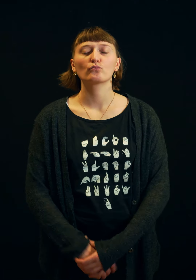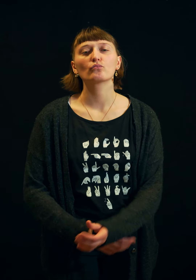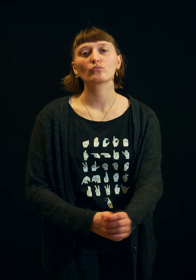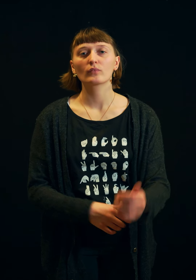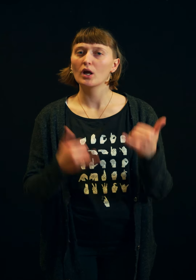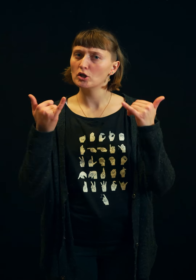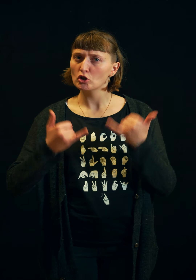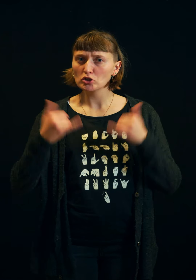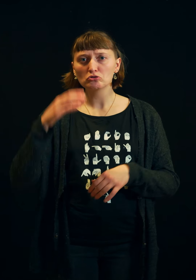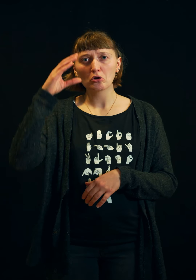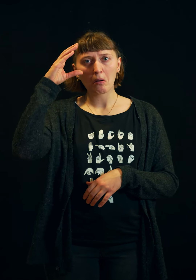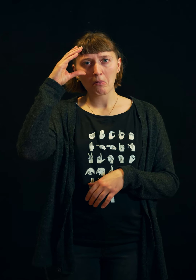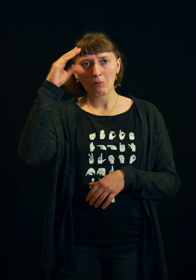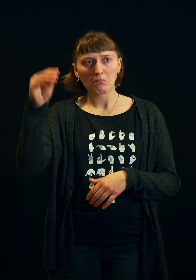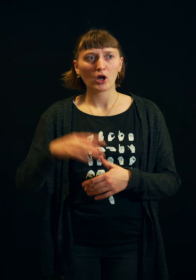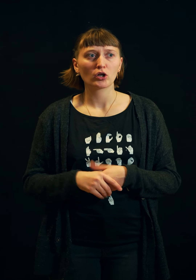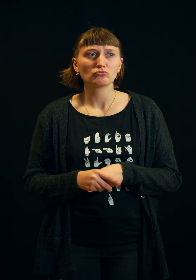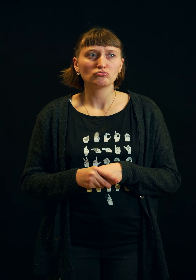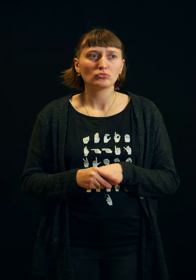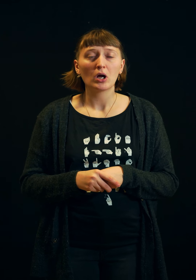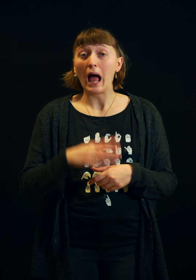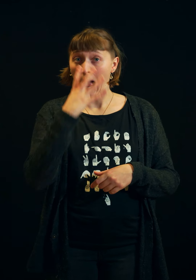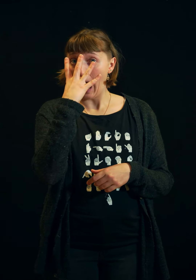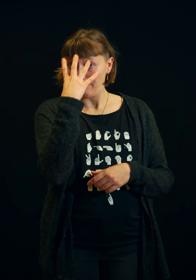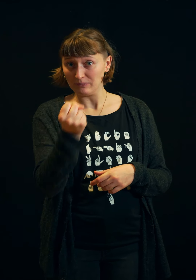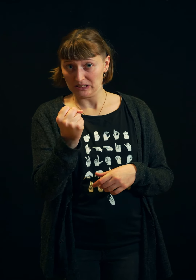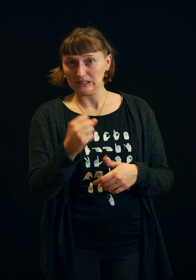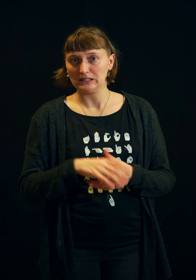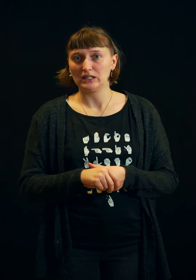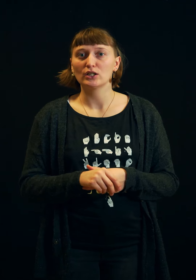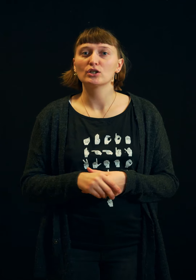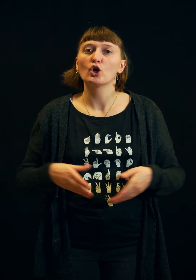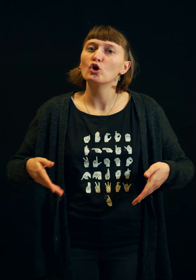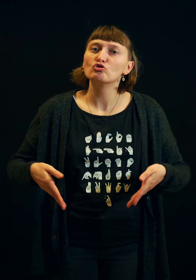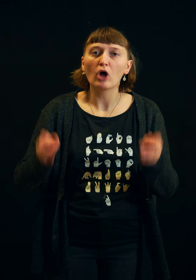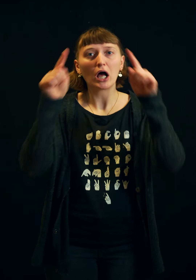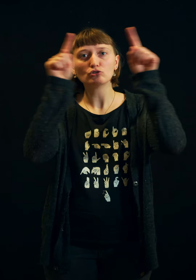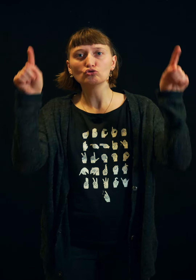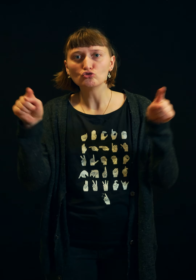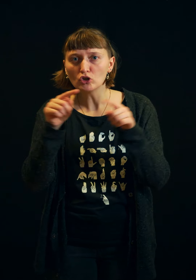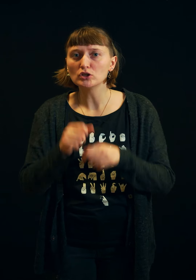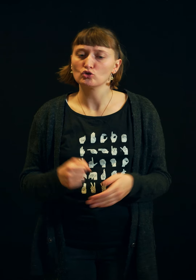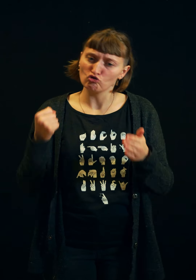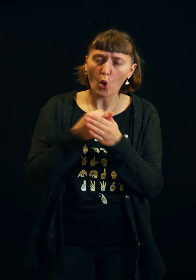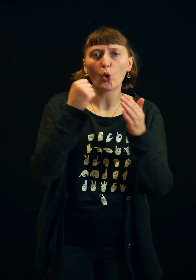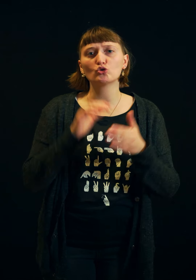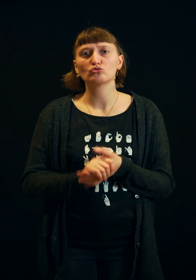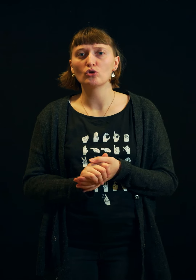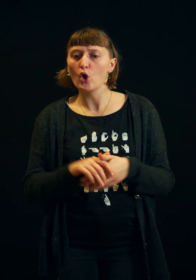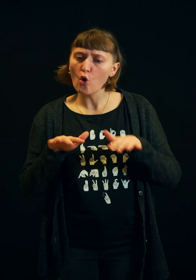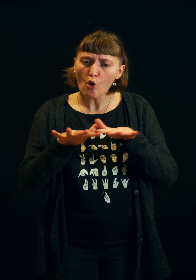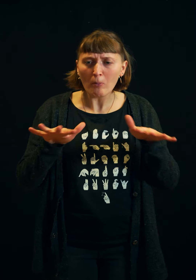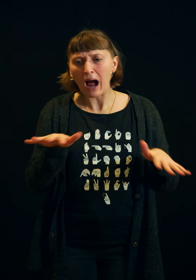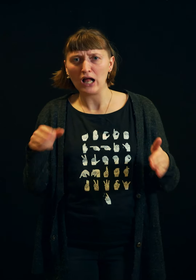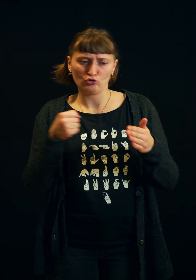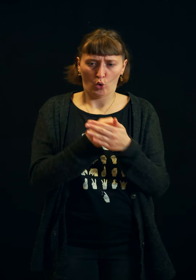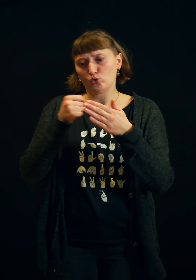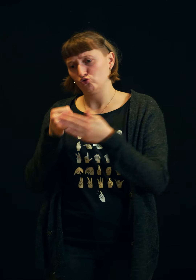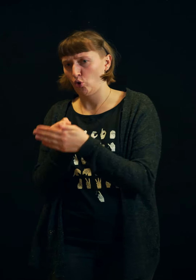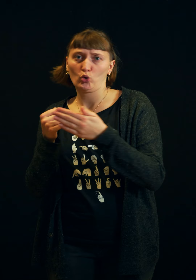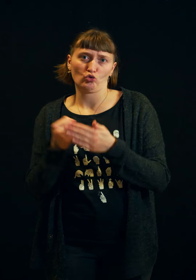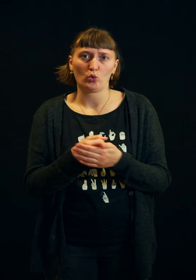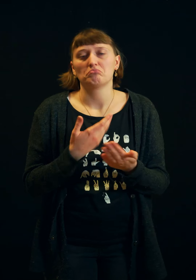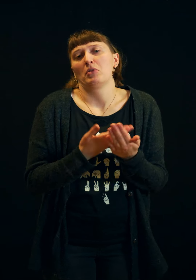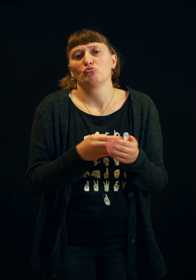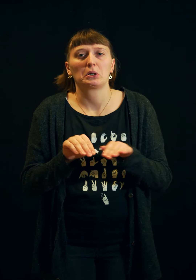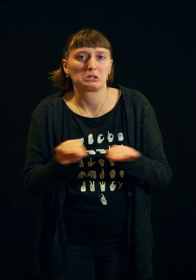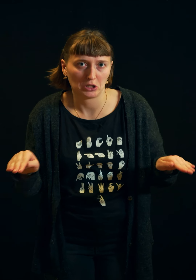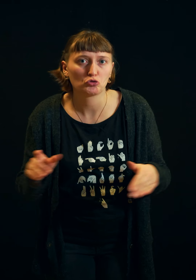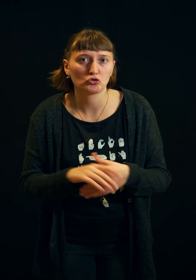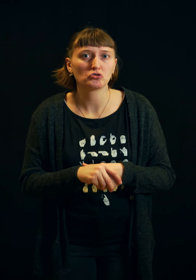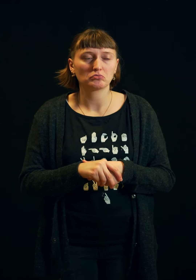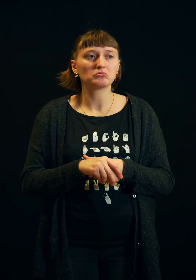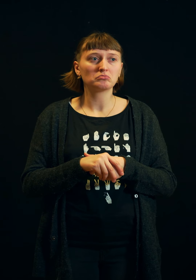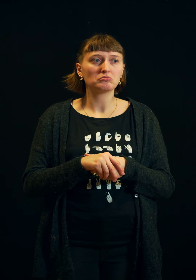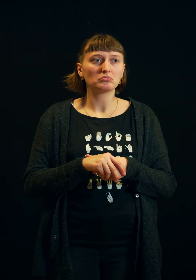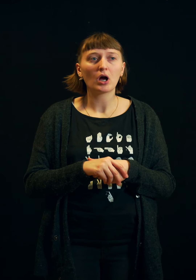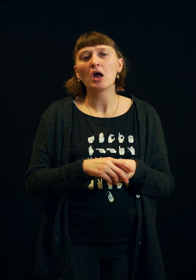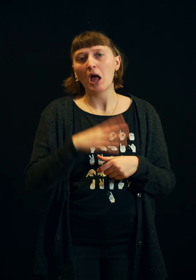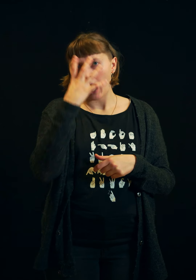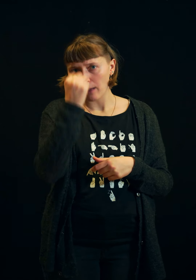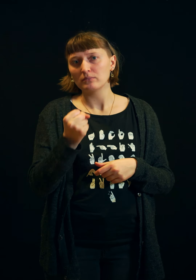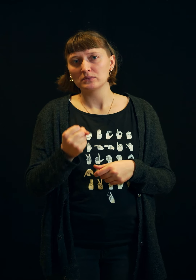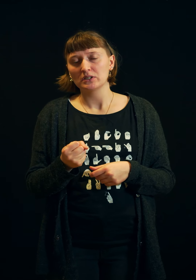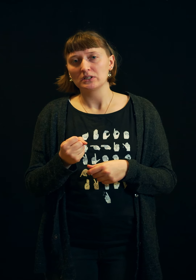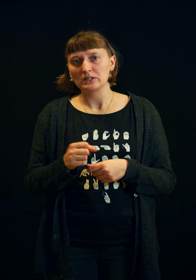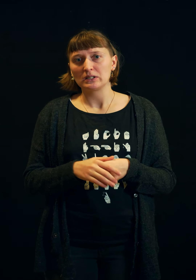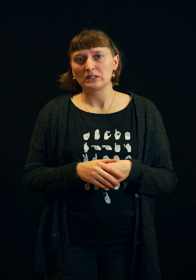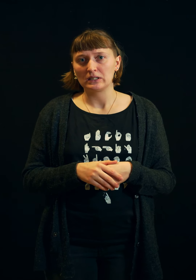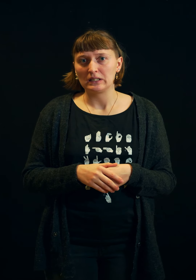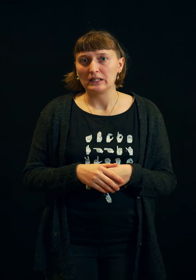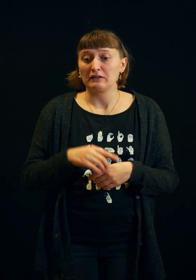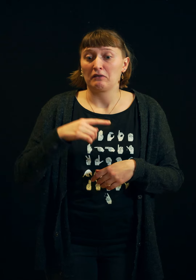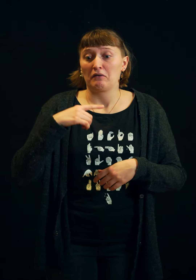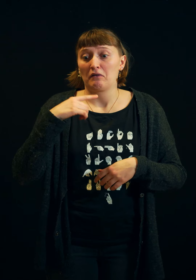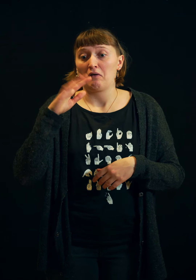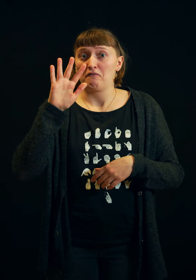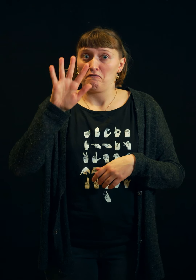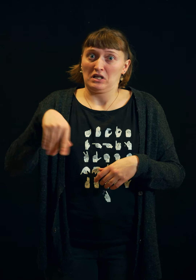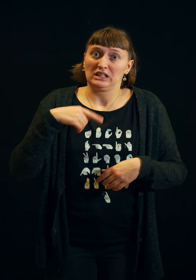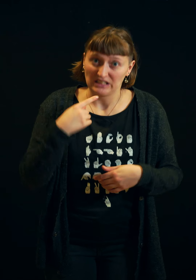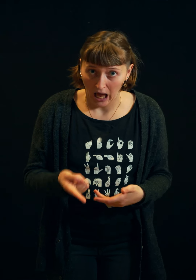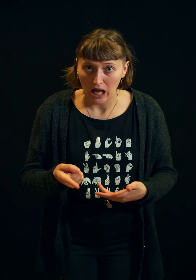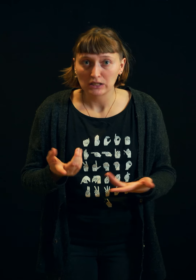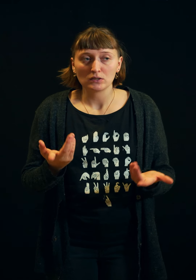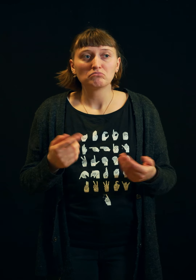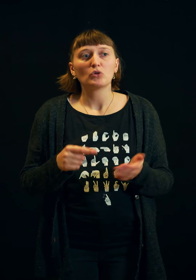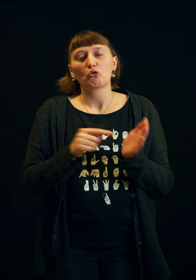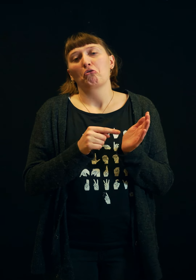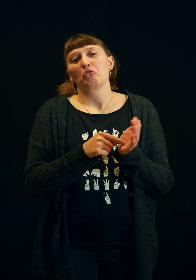Von nun an lief er [absichtlich] gegen Straßenschilder [und] Tischbeine , jedem dessen Weg er kreuzte lag er zu Füßen,